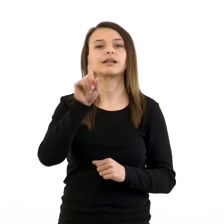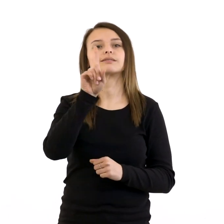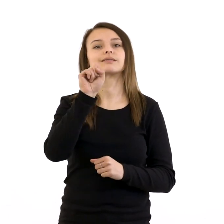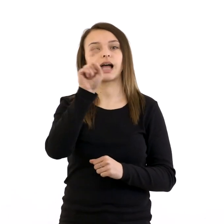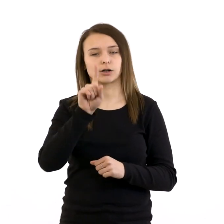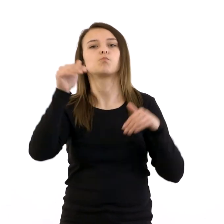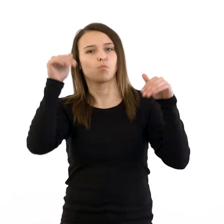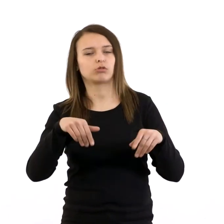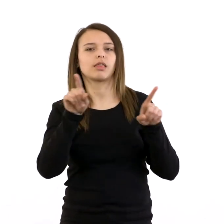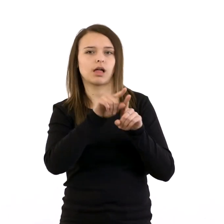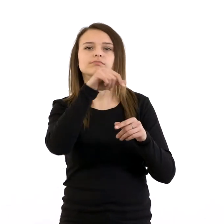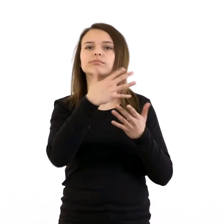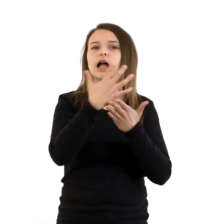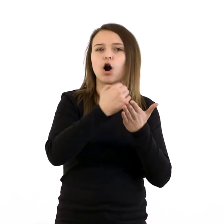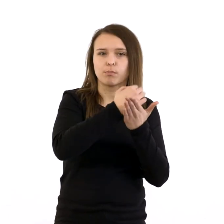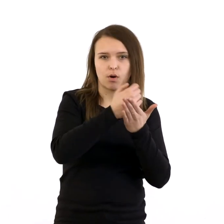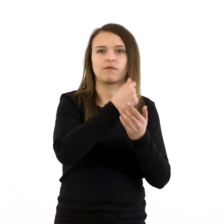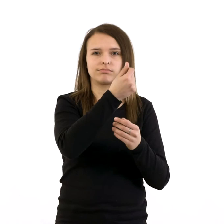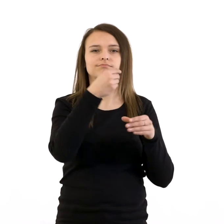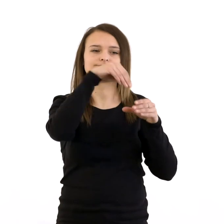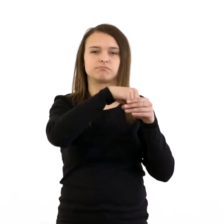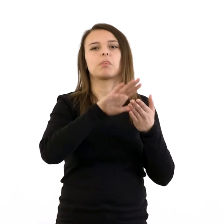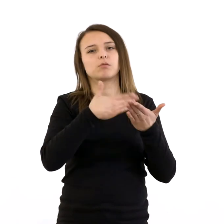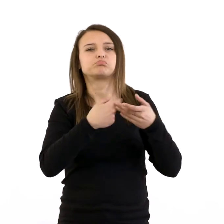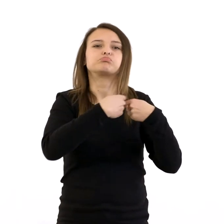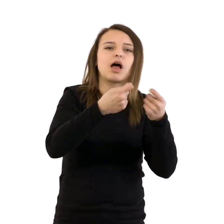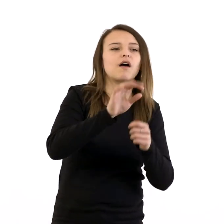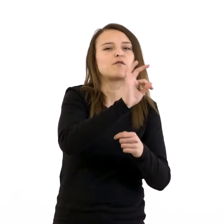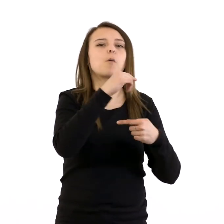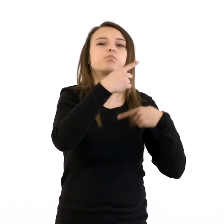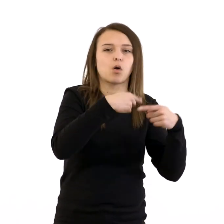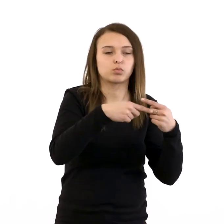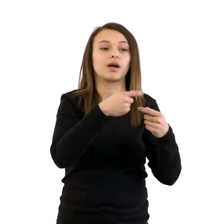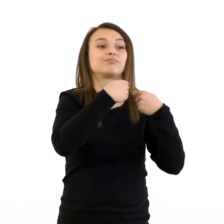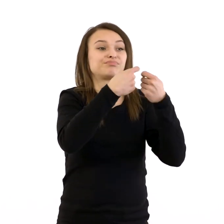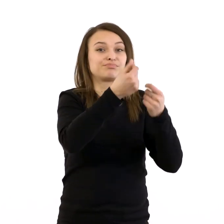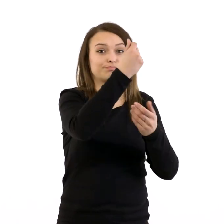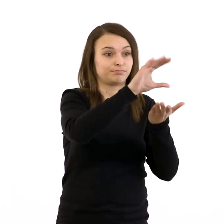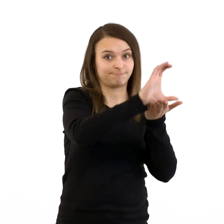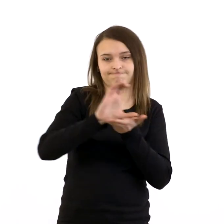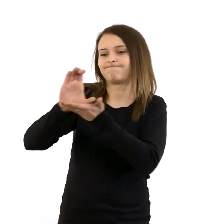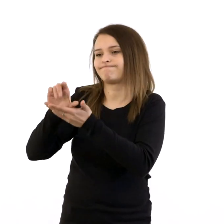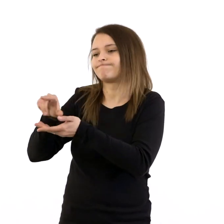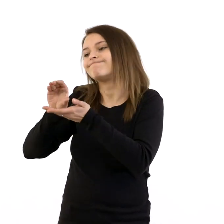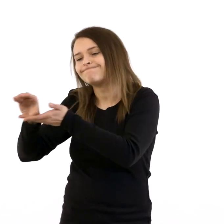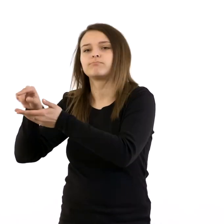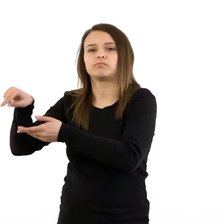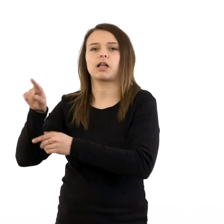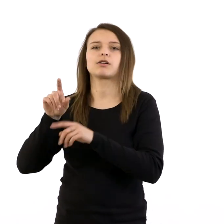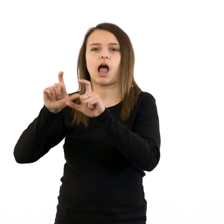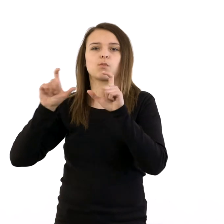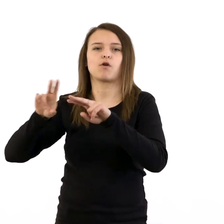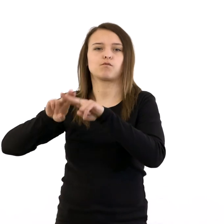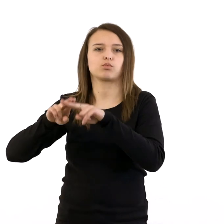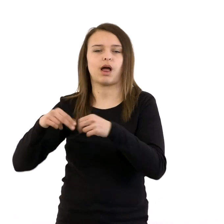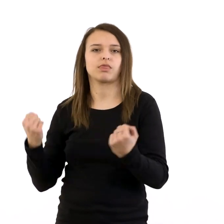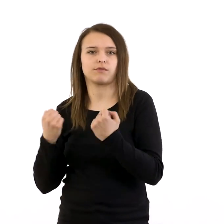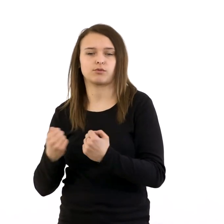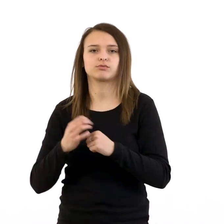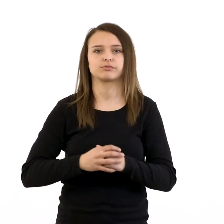ZAZ może prowadzić działalność zarobkową, a pozyskane w ten sposób środki (np. ze sprzedaży produktów) są przekazywane na zakładowy fundusz aktywności.